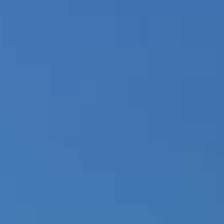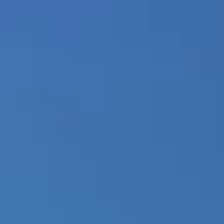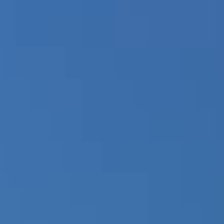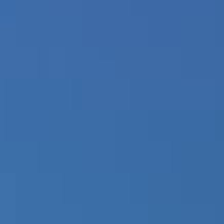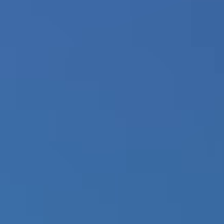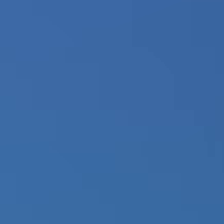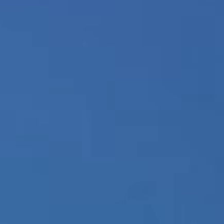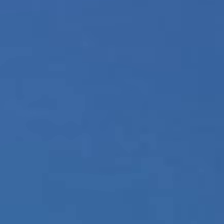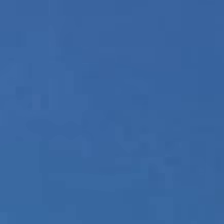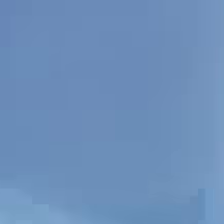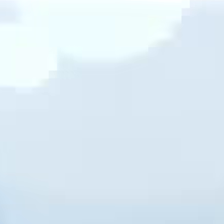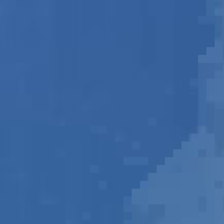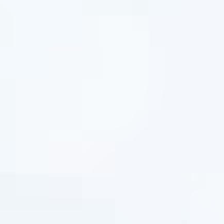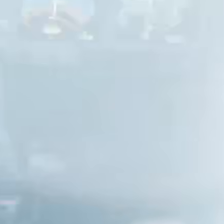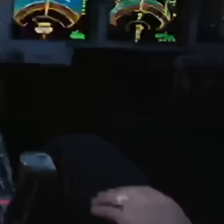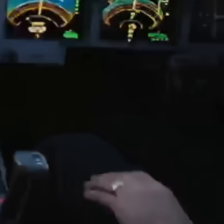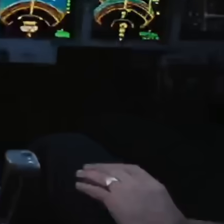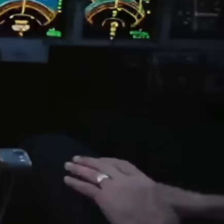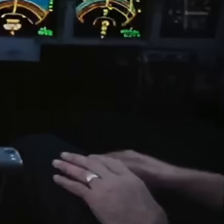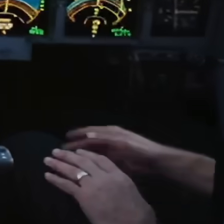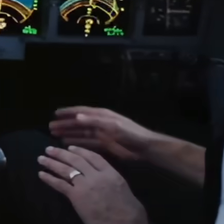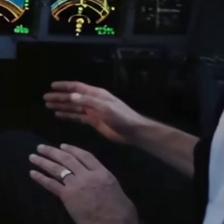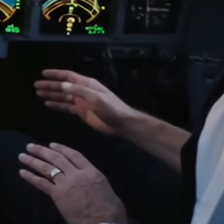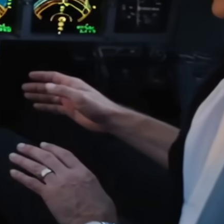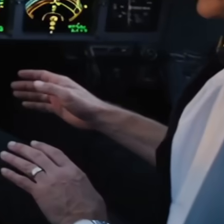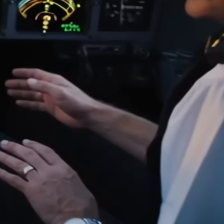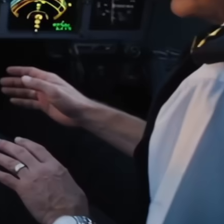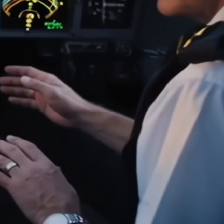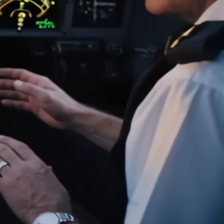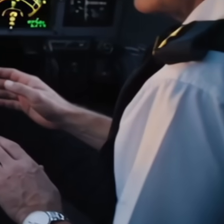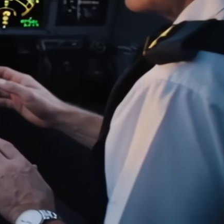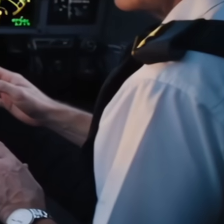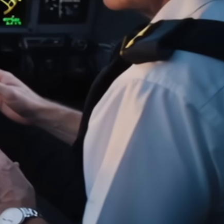sobrecargos para operar los nuevos aviones que se integraran a la aerolínea mexicana